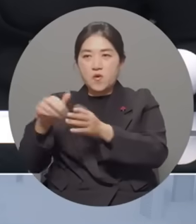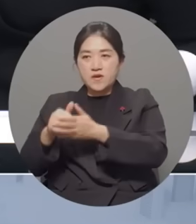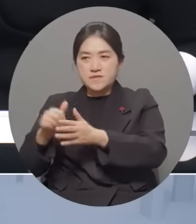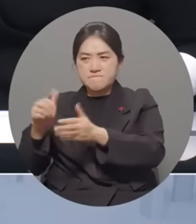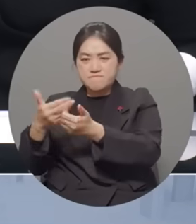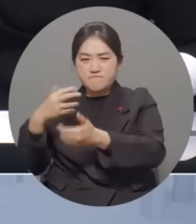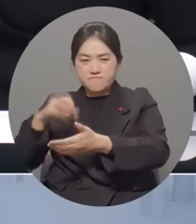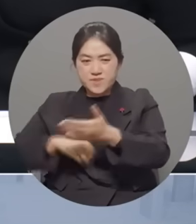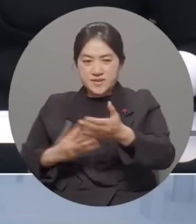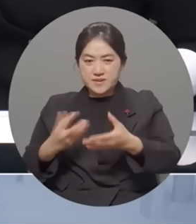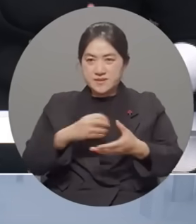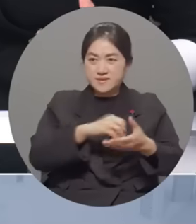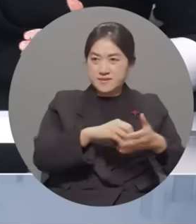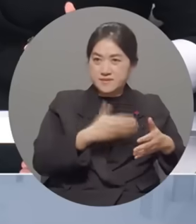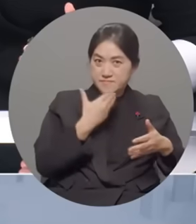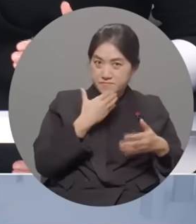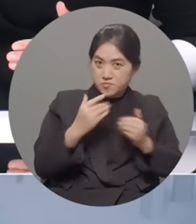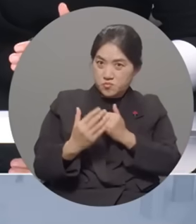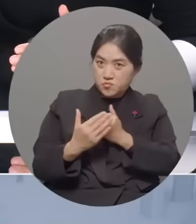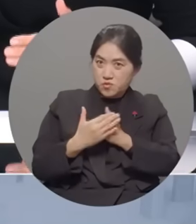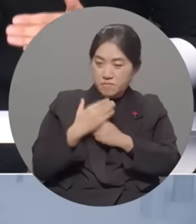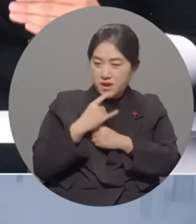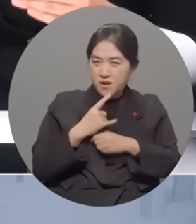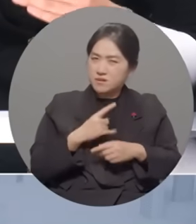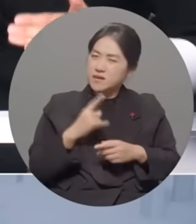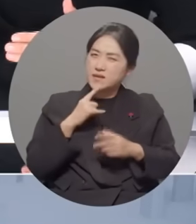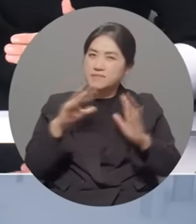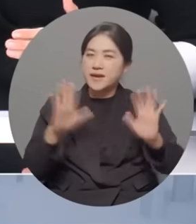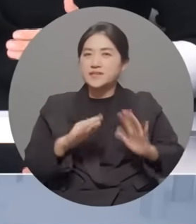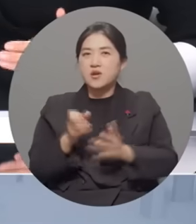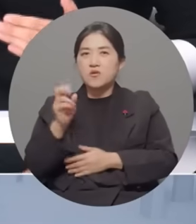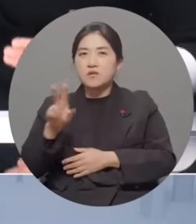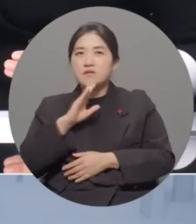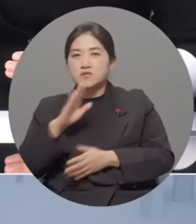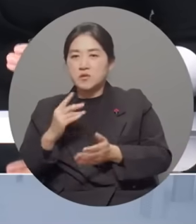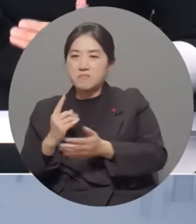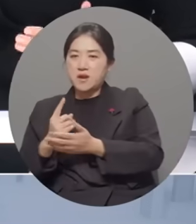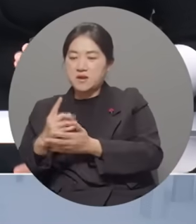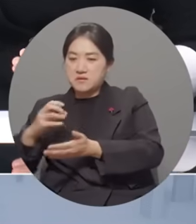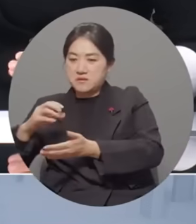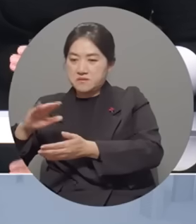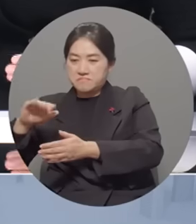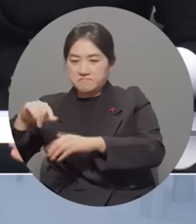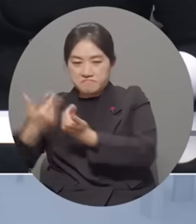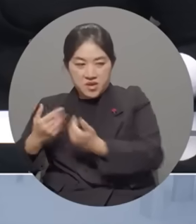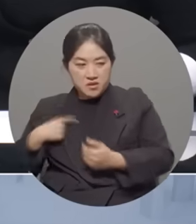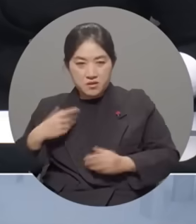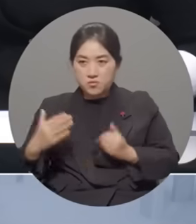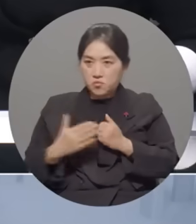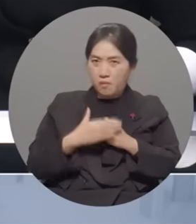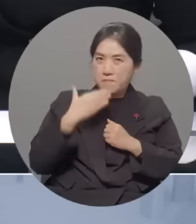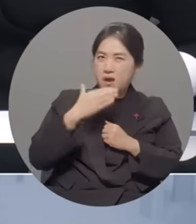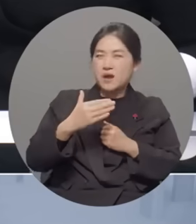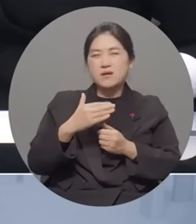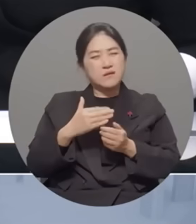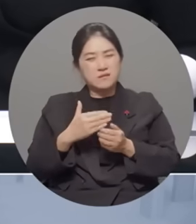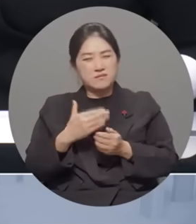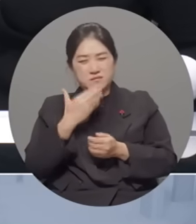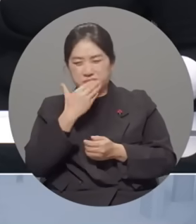민주당이나 정의당 모두 아까 반란표가능성에 대해서는 이런 논의가 아직 이르고 또 여당 의원들이 현실적으로 이탈을 할 것이냐, 이탈이 현실화될 가능성이 있느냐.